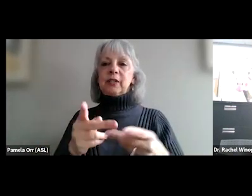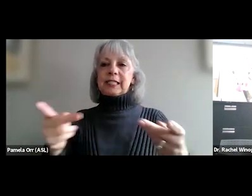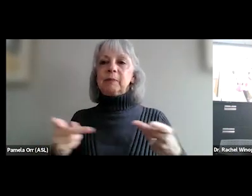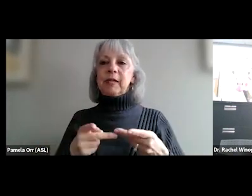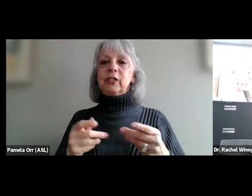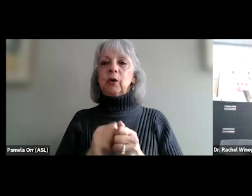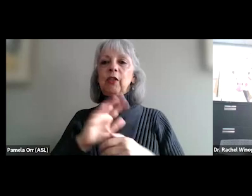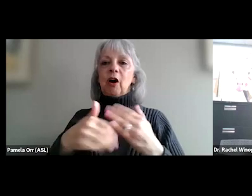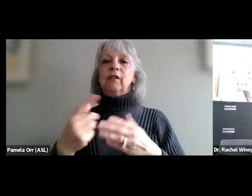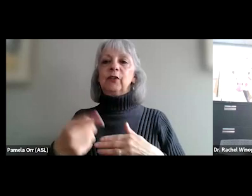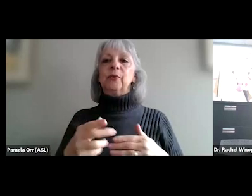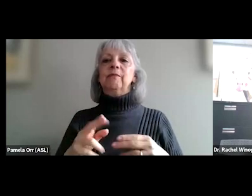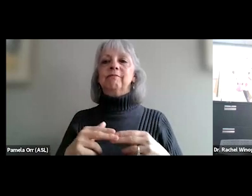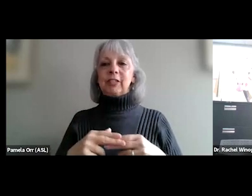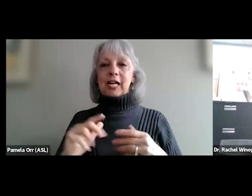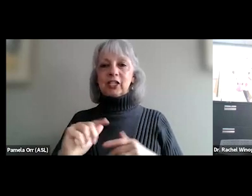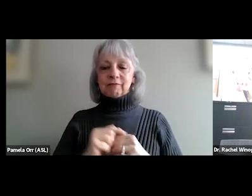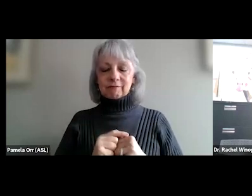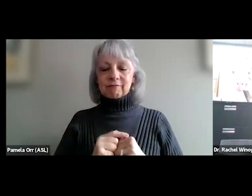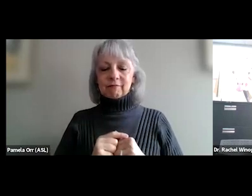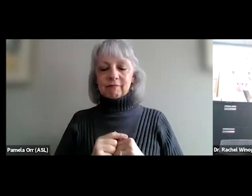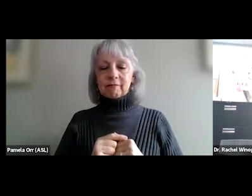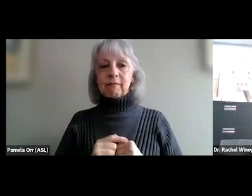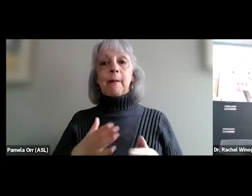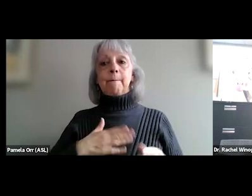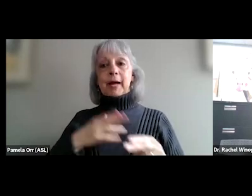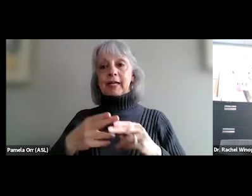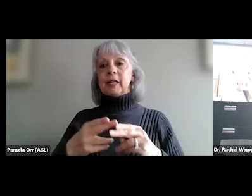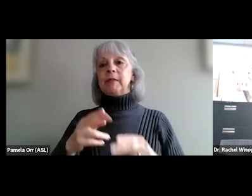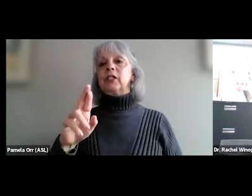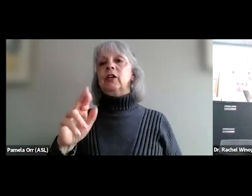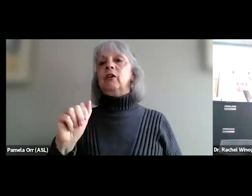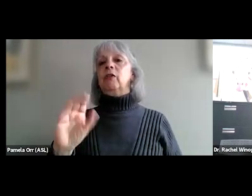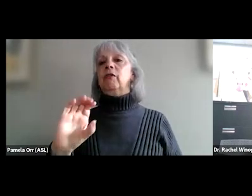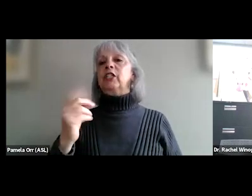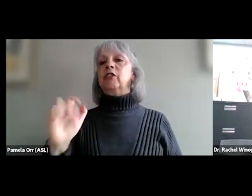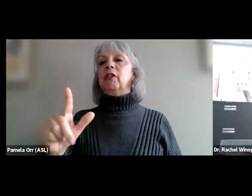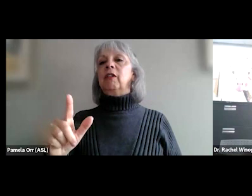Siguiente diapositiva, por favor. Mi nombre es Rachel. Soy profesora asociada